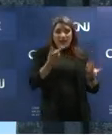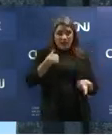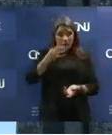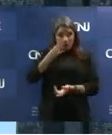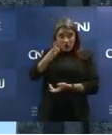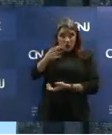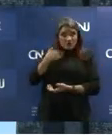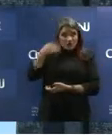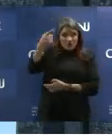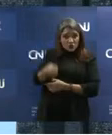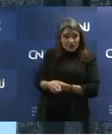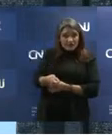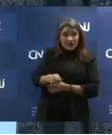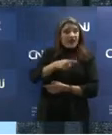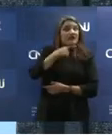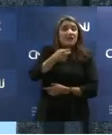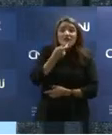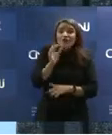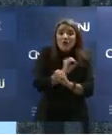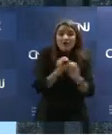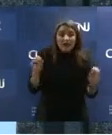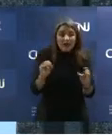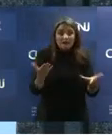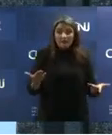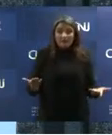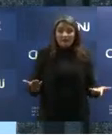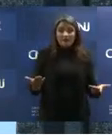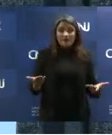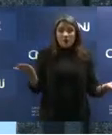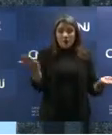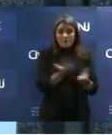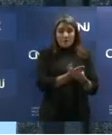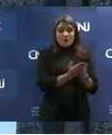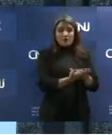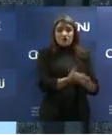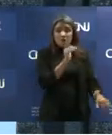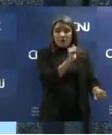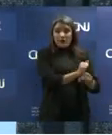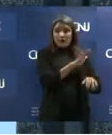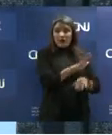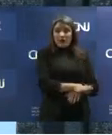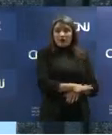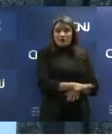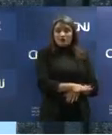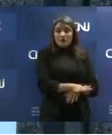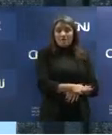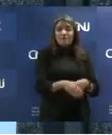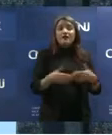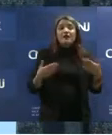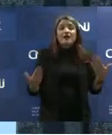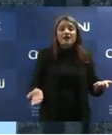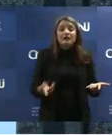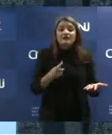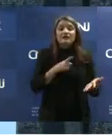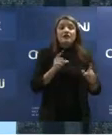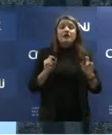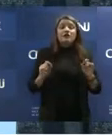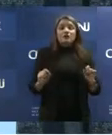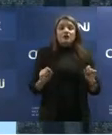O processo ficou parado e ela já teve alguma honorabilidade de dizer provocada, absolver o réu.